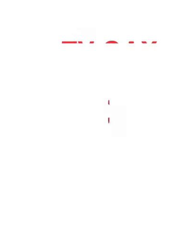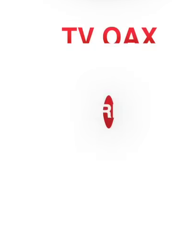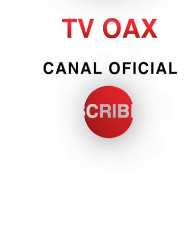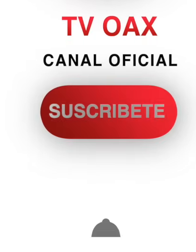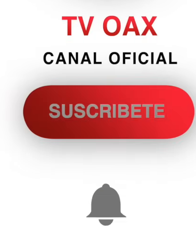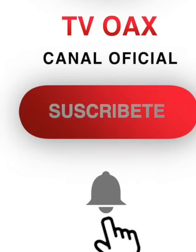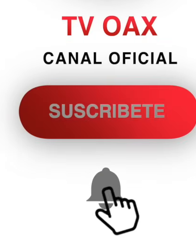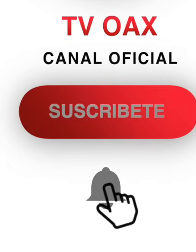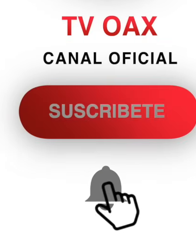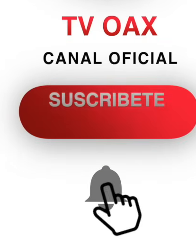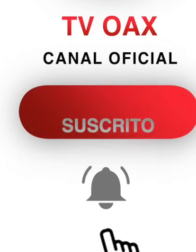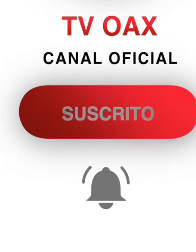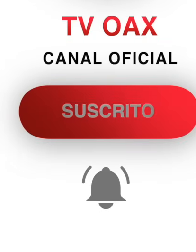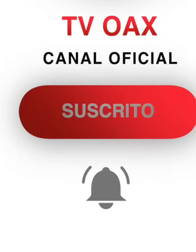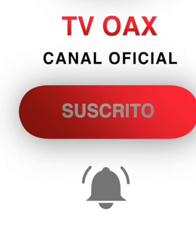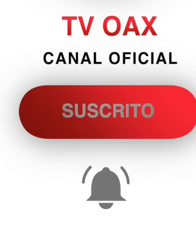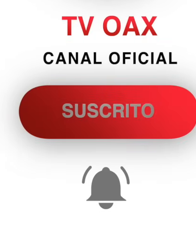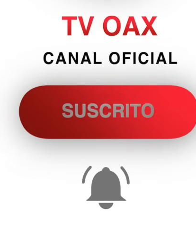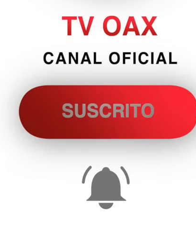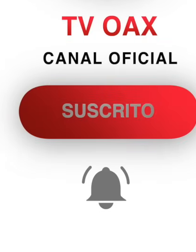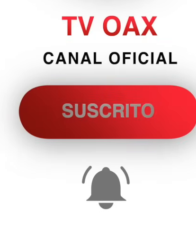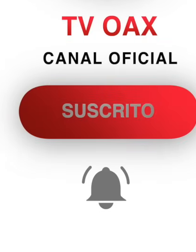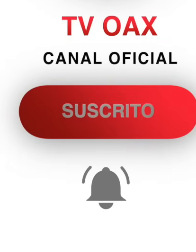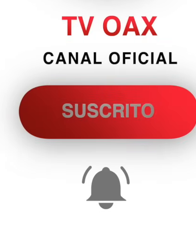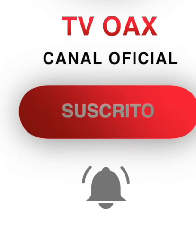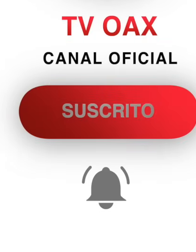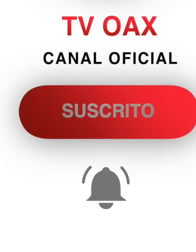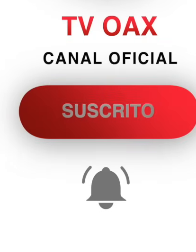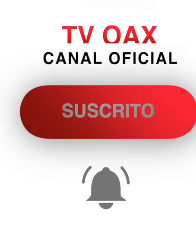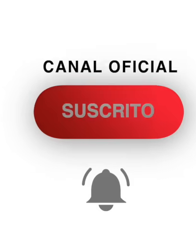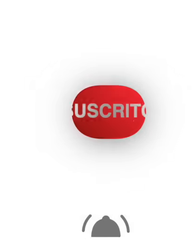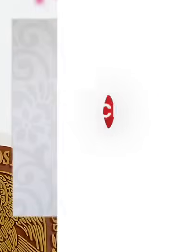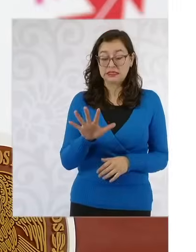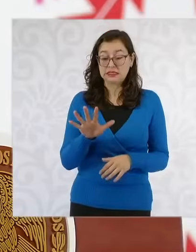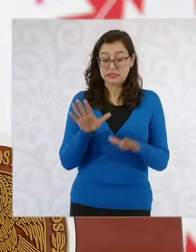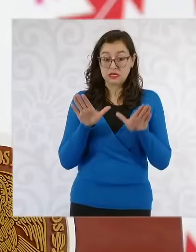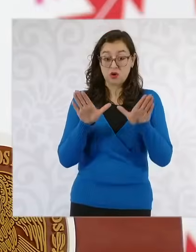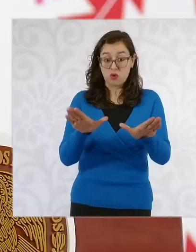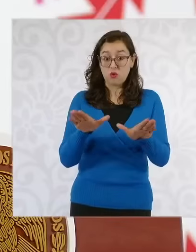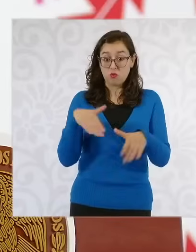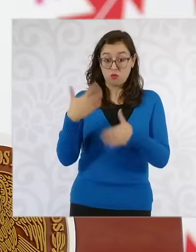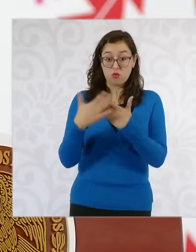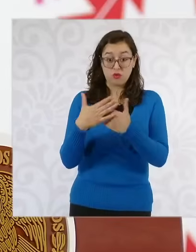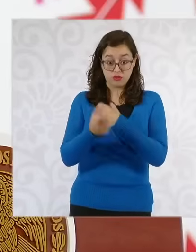van a estar recibiendo las aeronaves se van a recibir cinco el próximo año se van a recibir